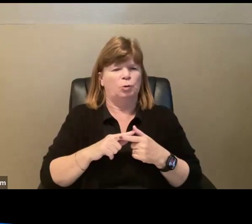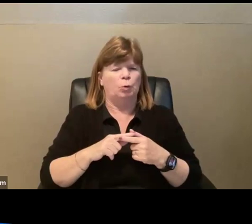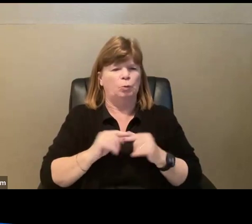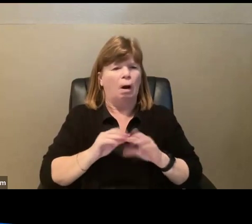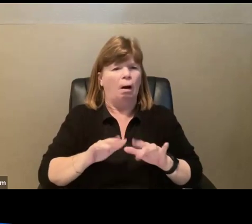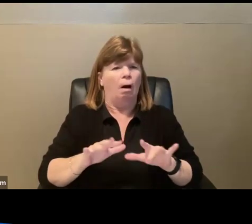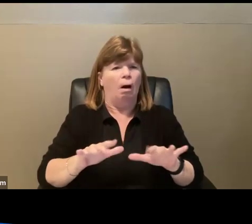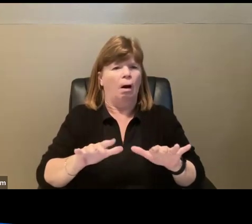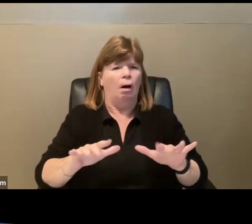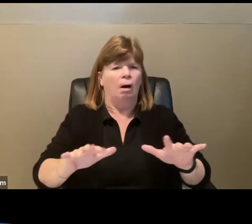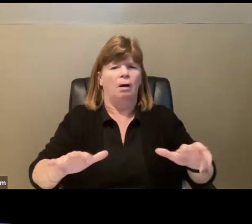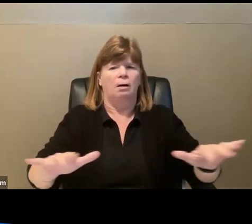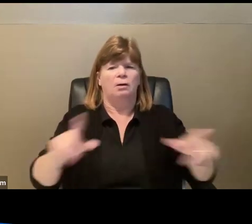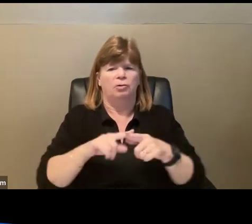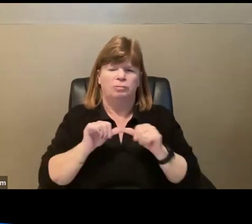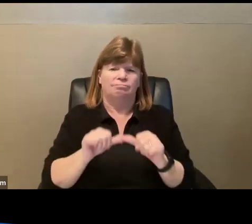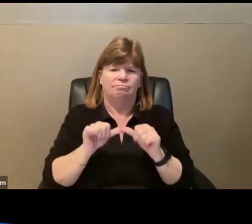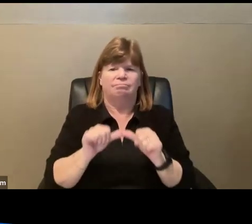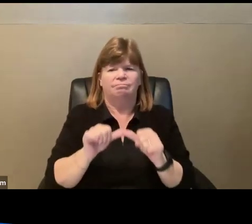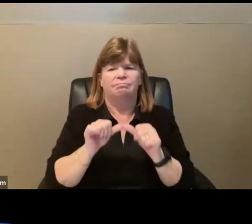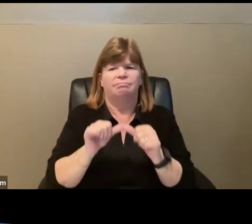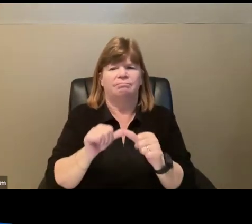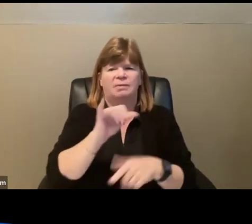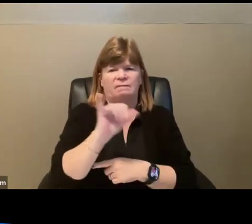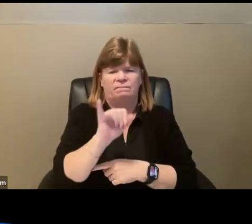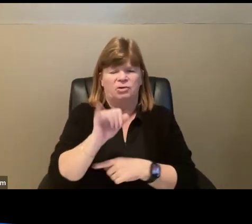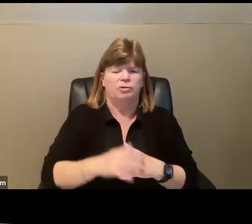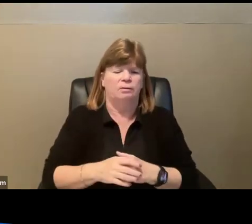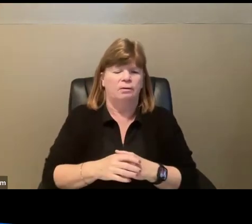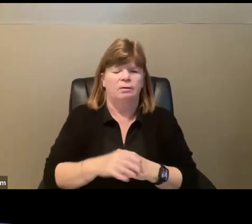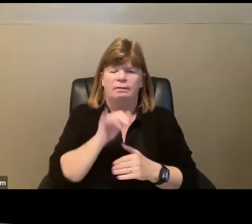mantener la infección en marcha. Ese es su único propósito.